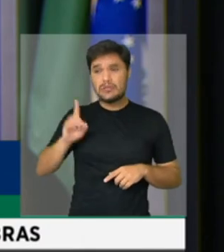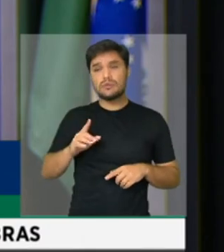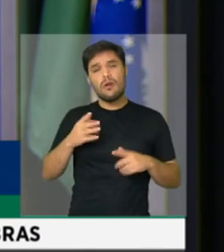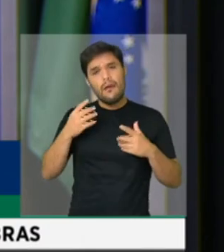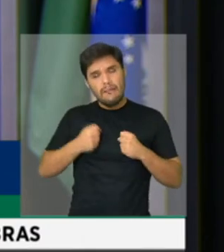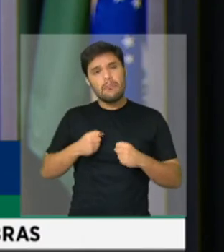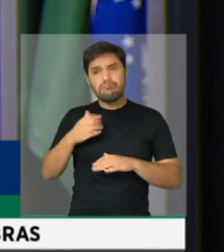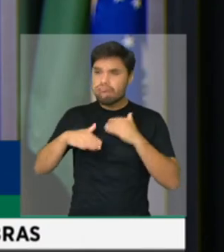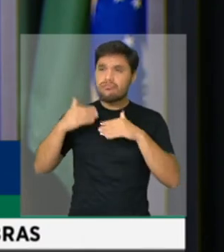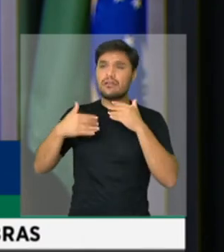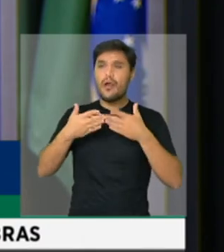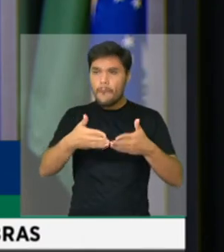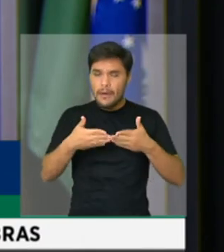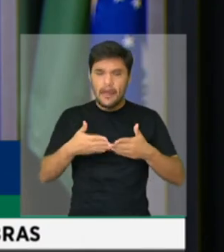VIVEM E CONVIVEM... COM A POLUIÇÃO... E PAREÇO QUE